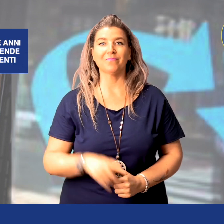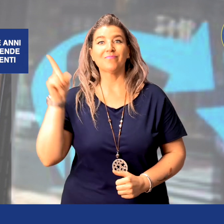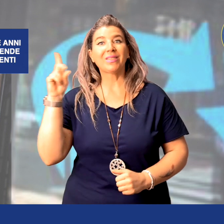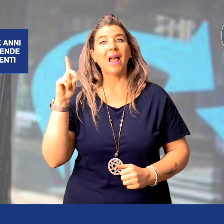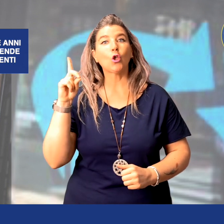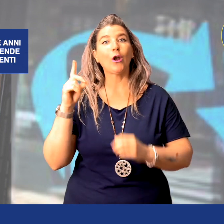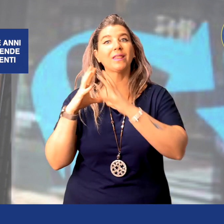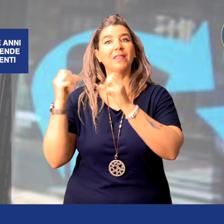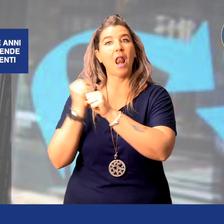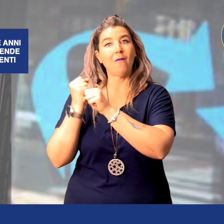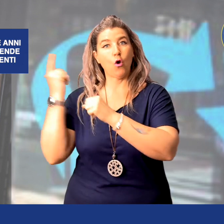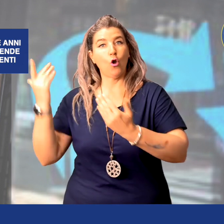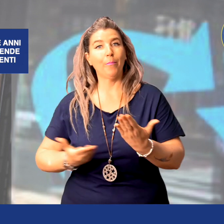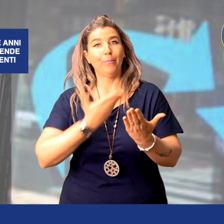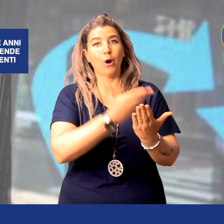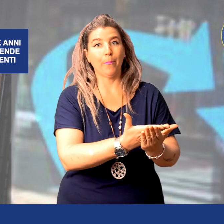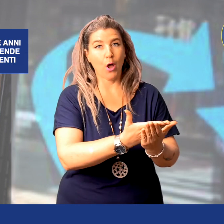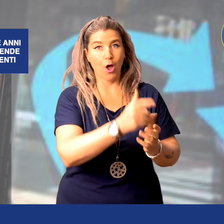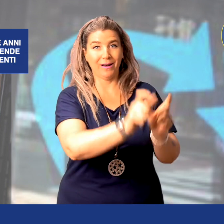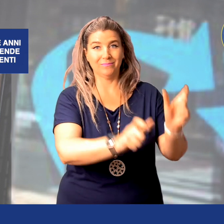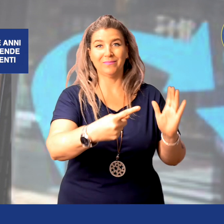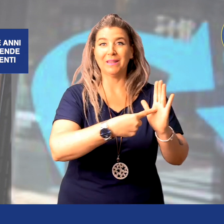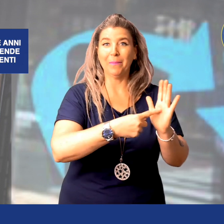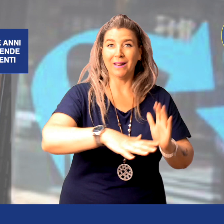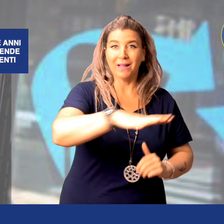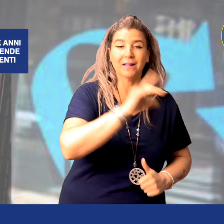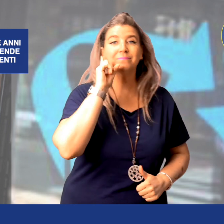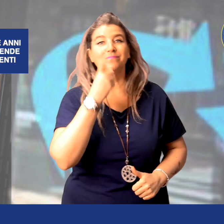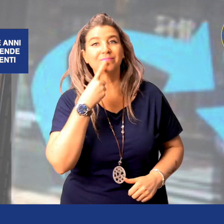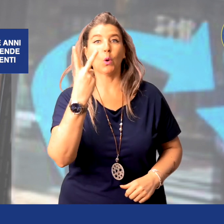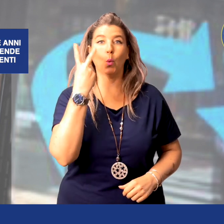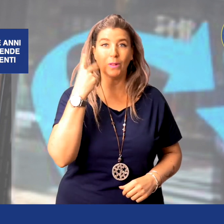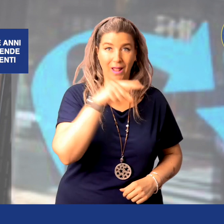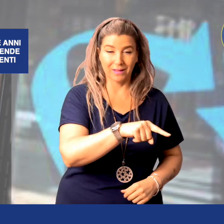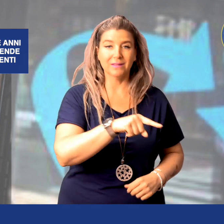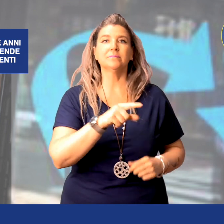Il datore di di lavoro che propone il decreto ai dipendenti sordi e udenti